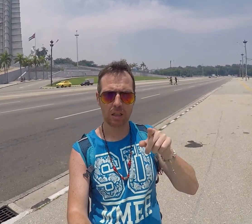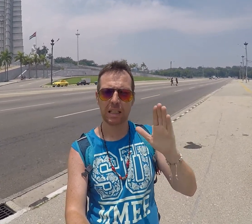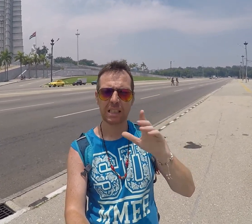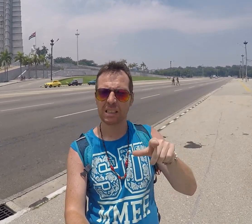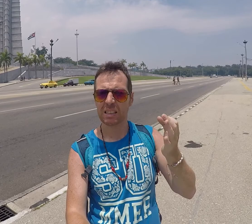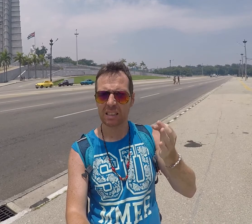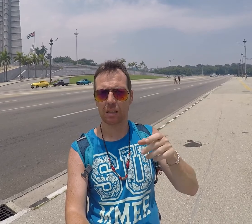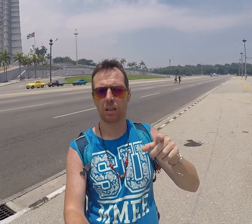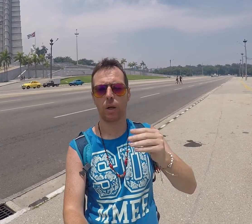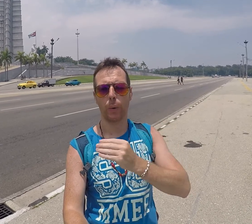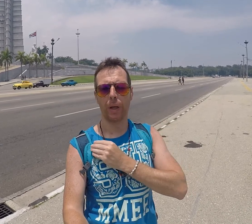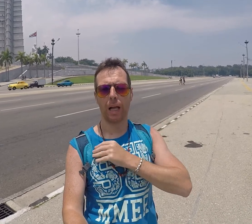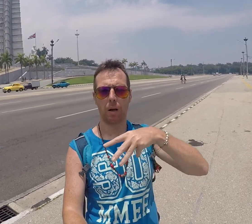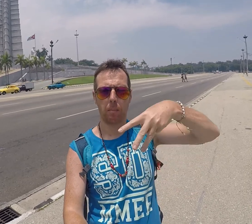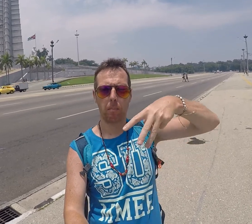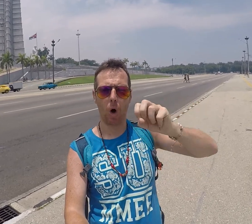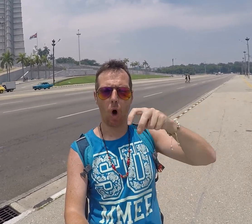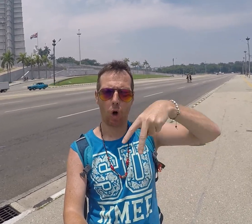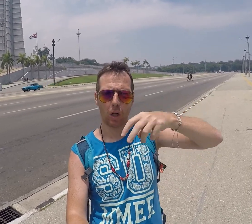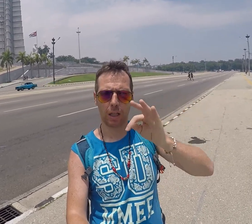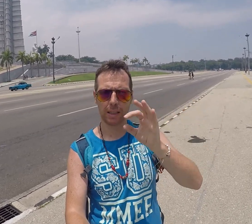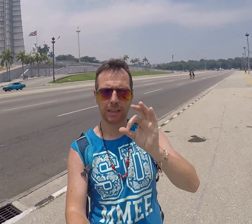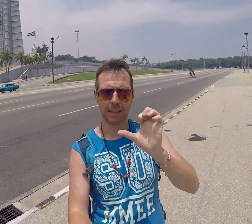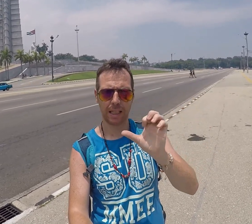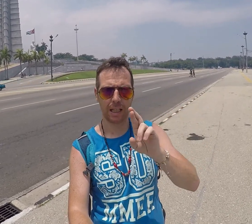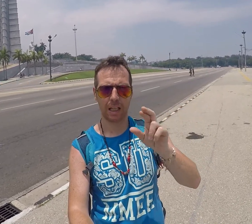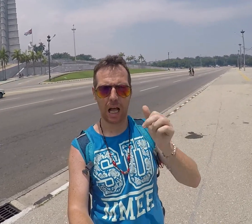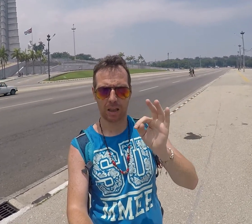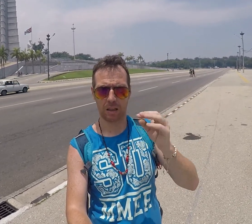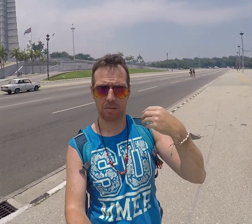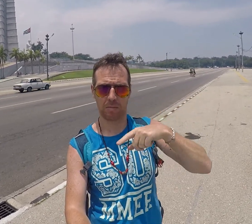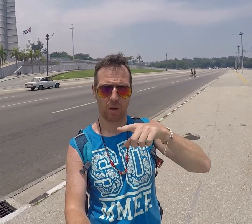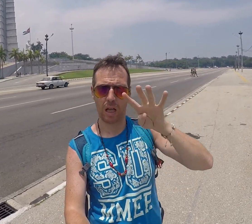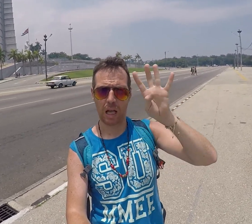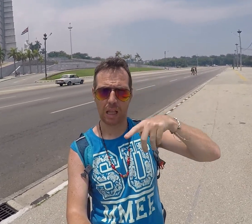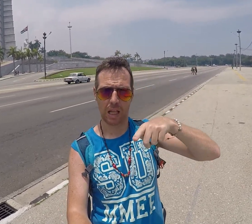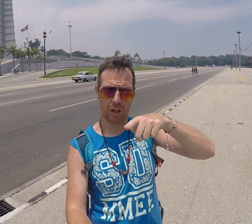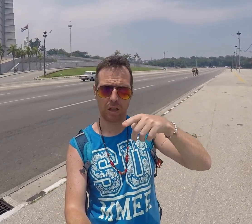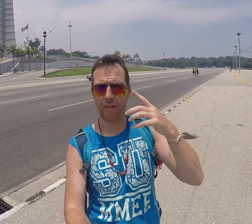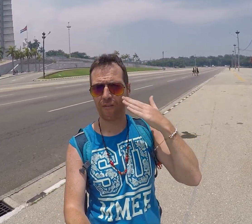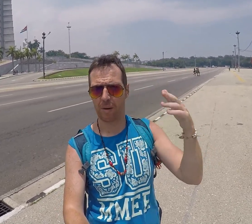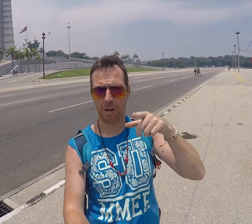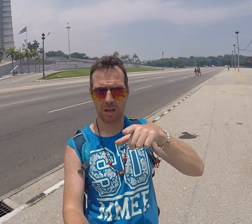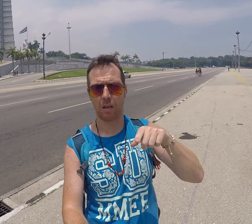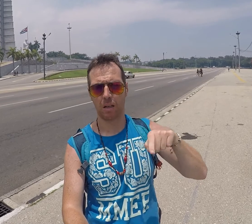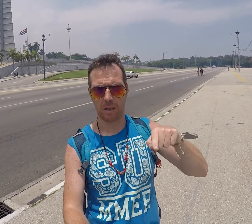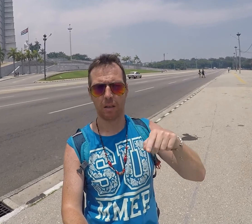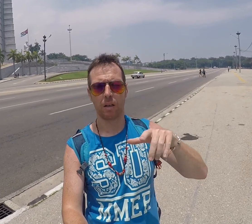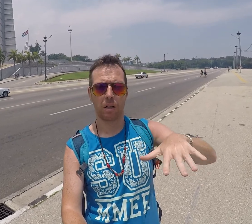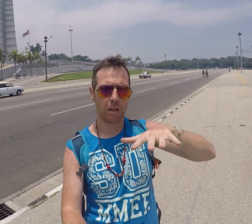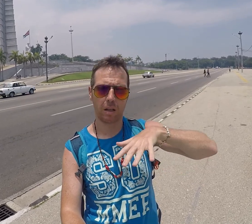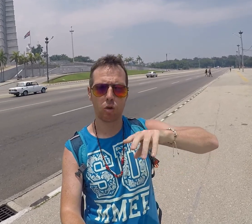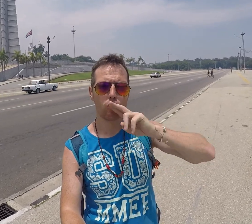Se trata de la ermita de la Virgen de Montserrat, que recuerda a la famosa Montserrat de Cataluña